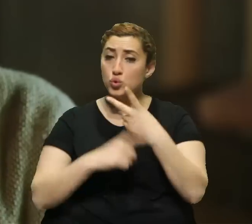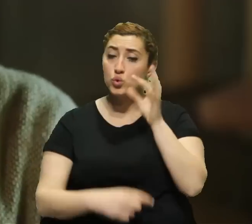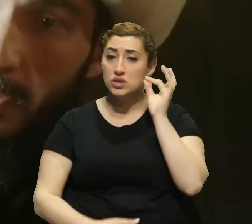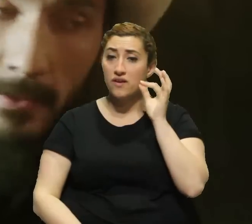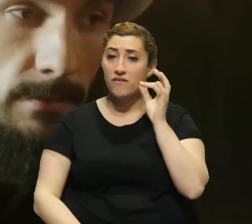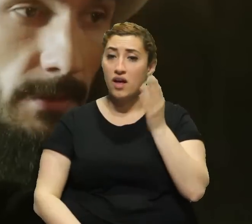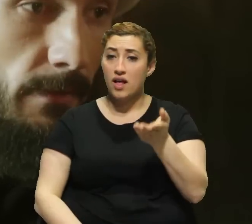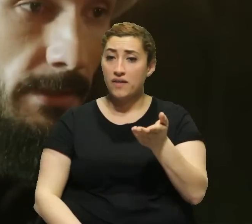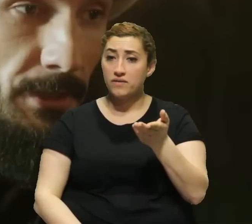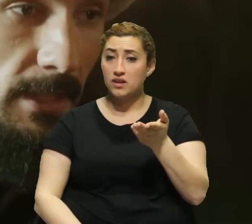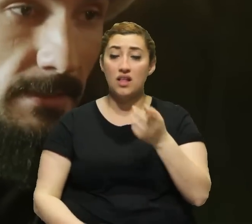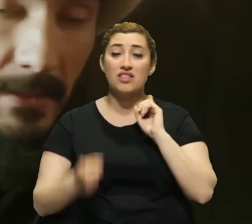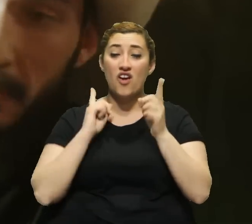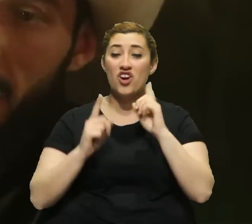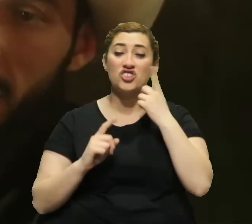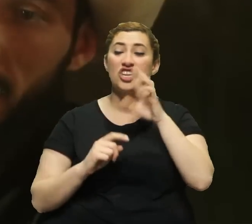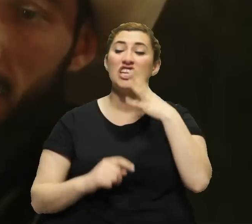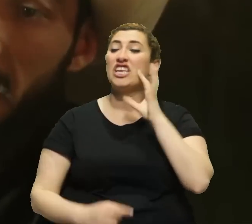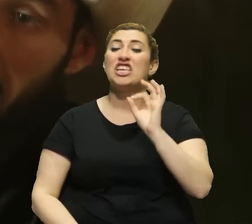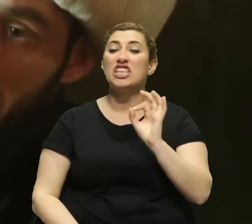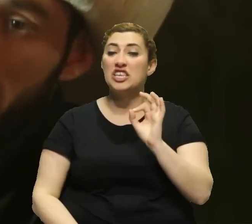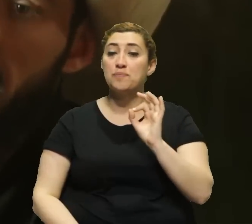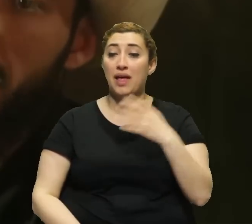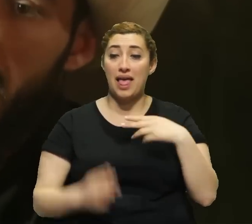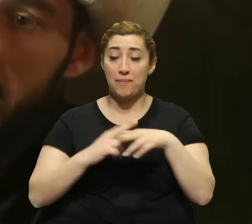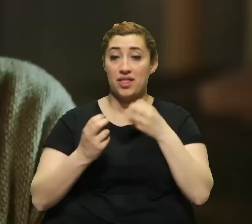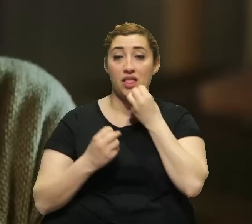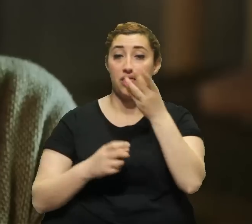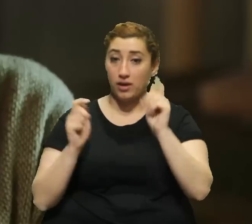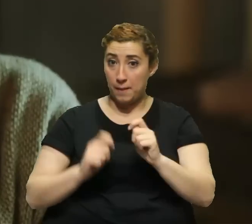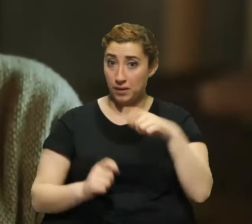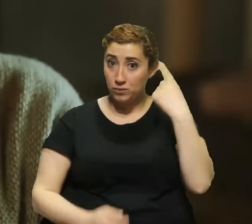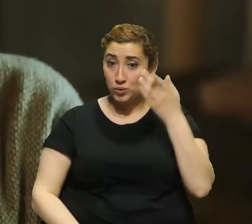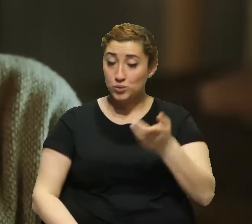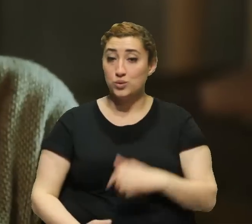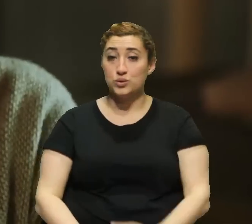Tuta da davanın şahitleri kimdir ifşa mı edelim dersin?